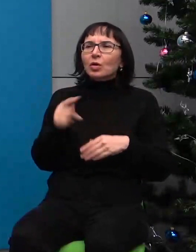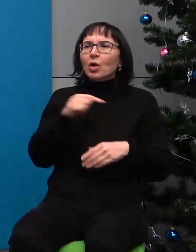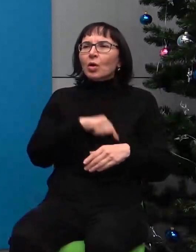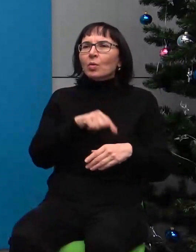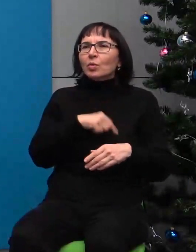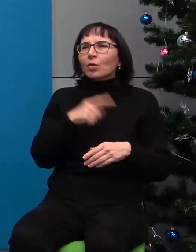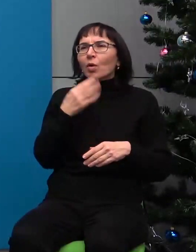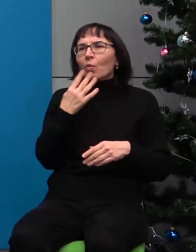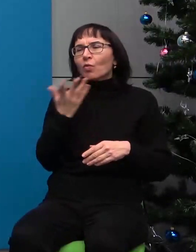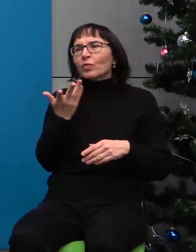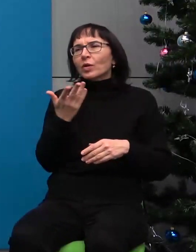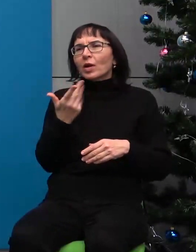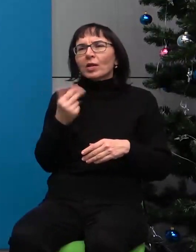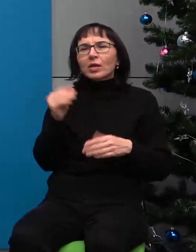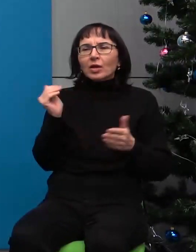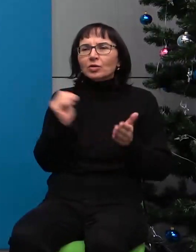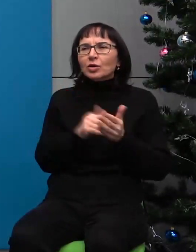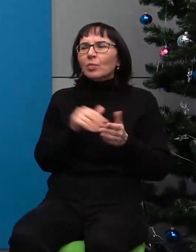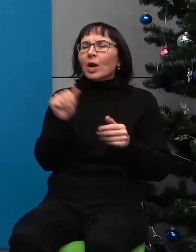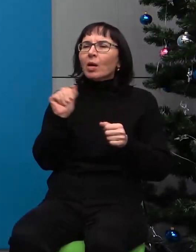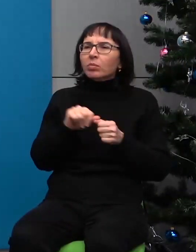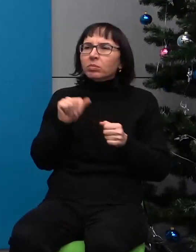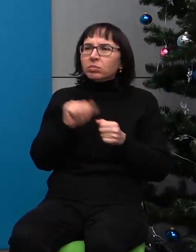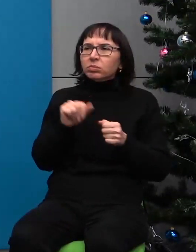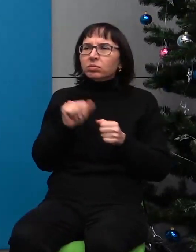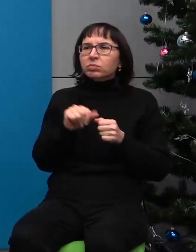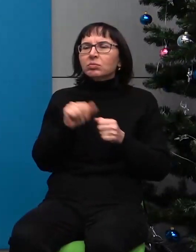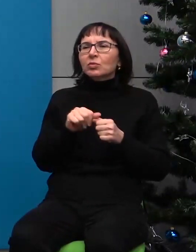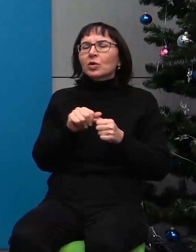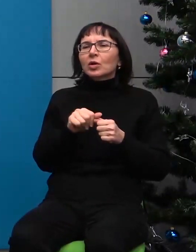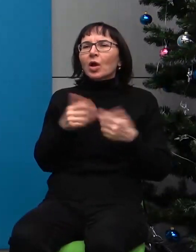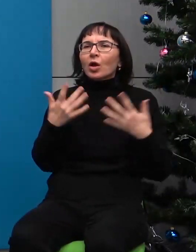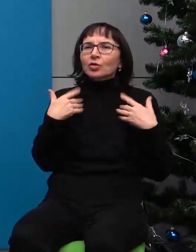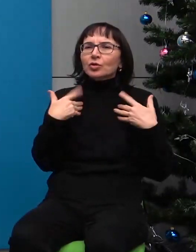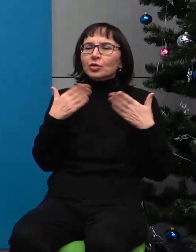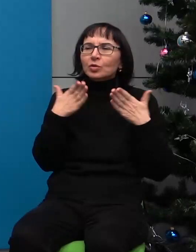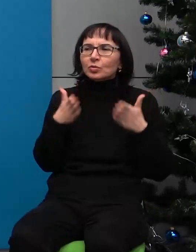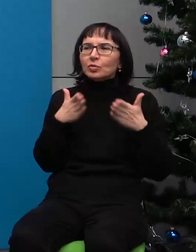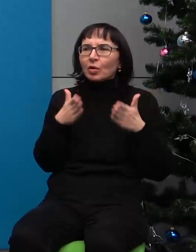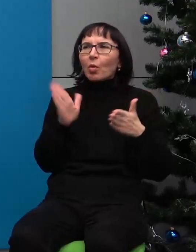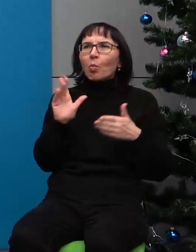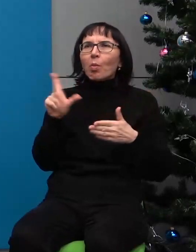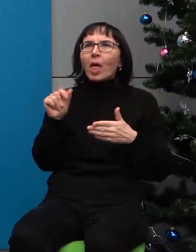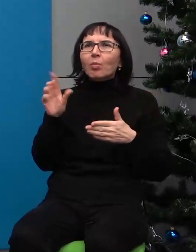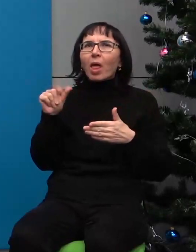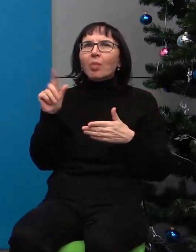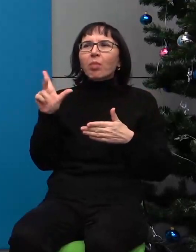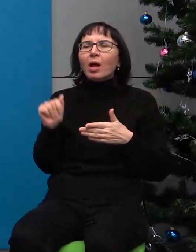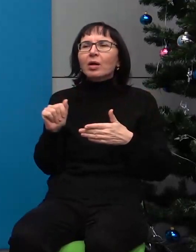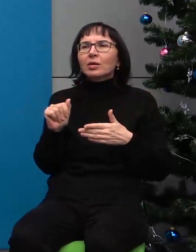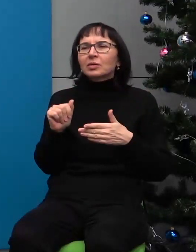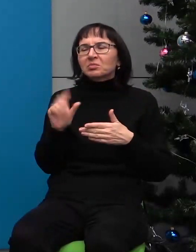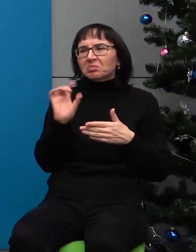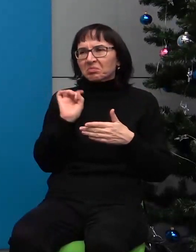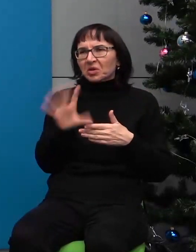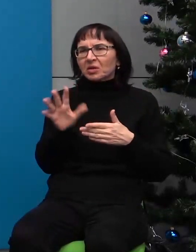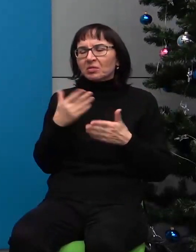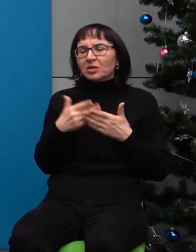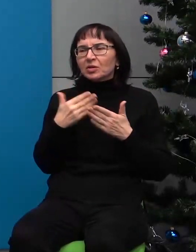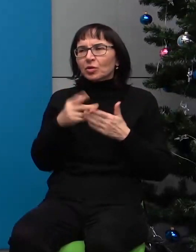że się nie powinno oceniać, nie powinno się oczekiwać, tylko akceptować, że życie jest drogą, bla, bla, bla, no jasne.